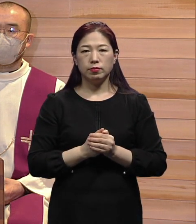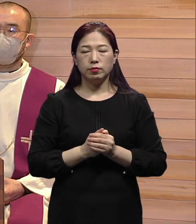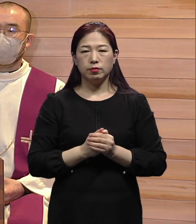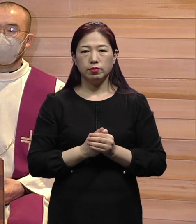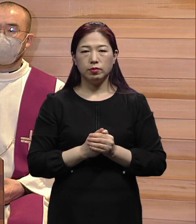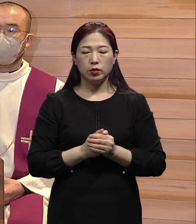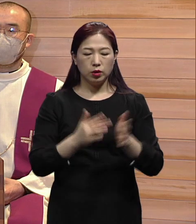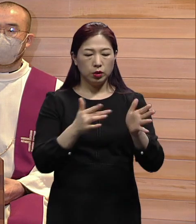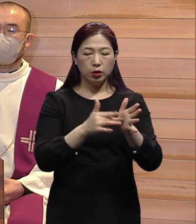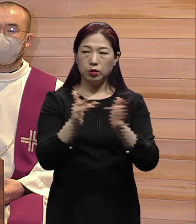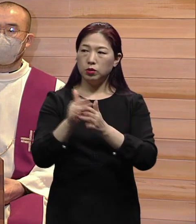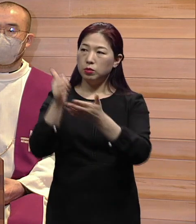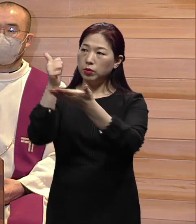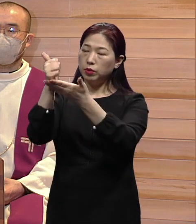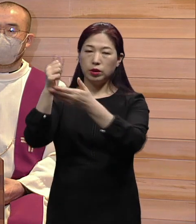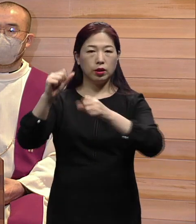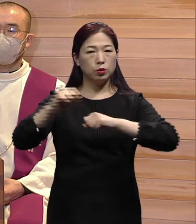예수님의 이러한 행동은